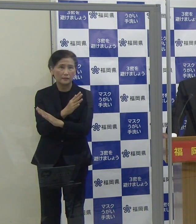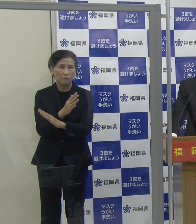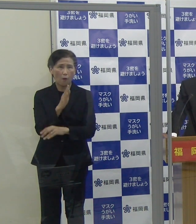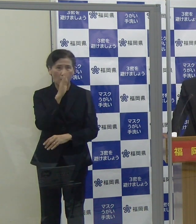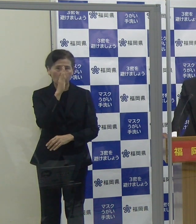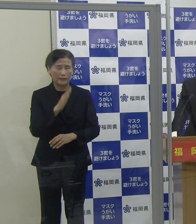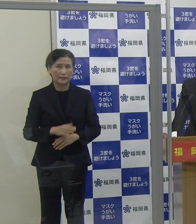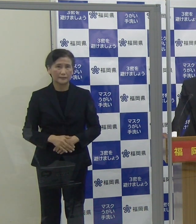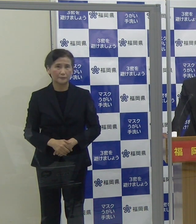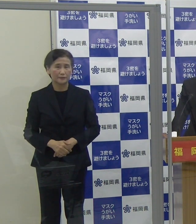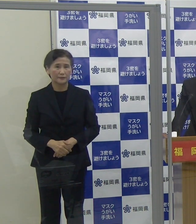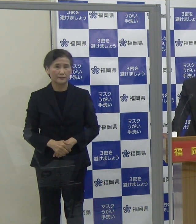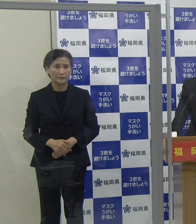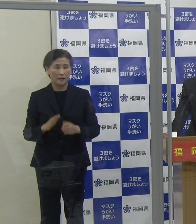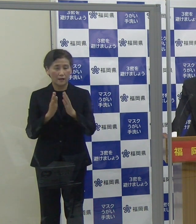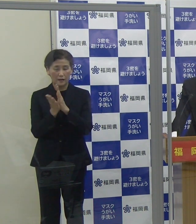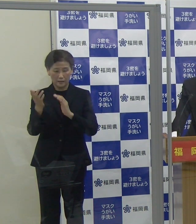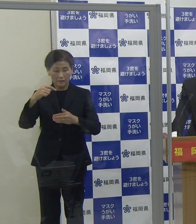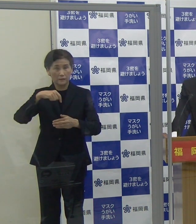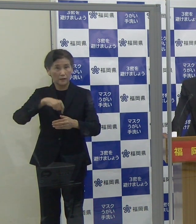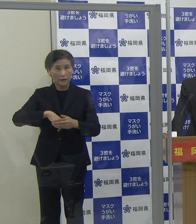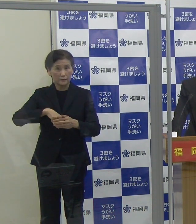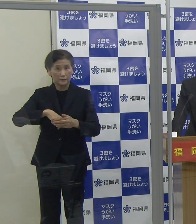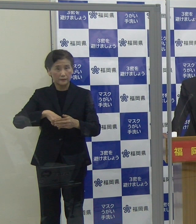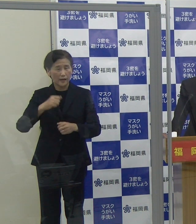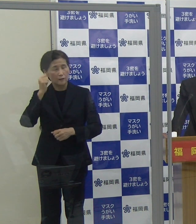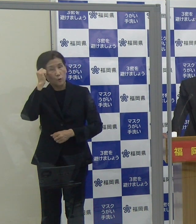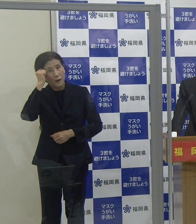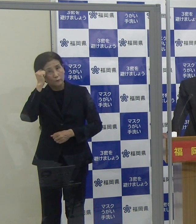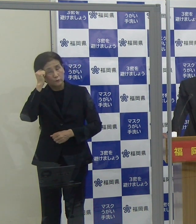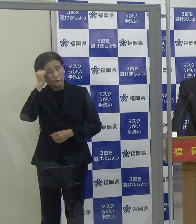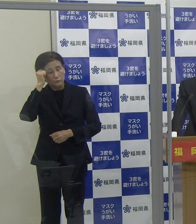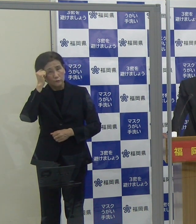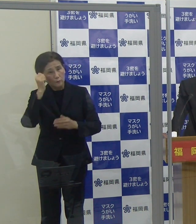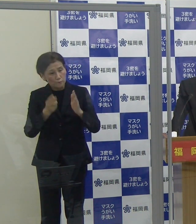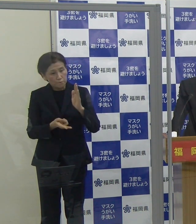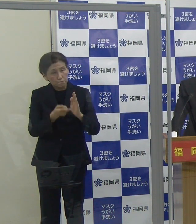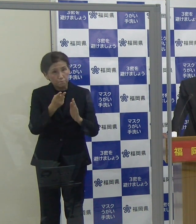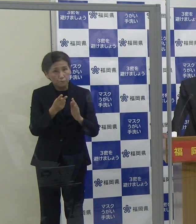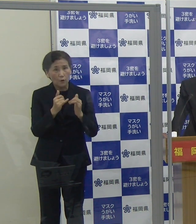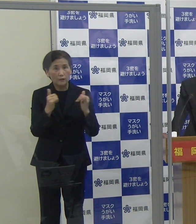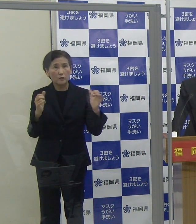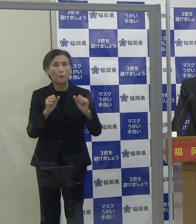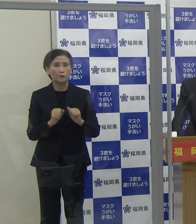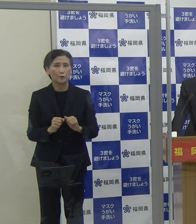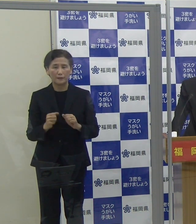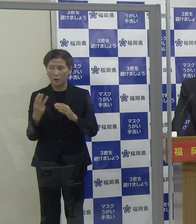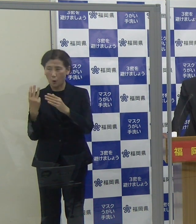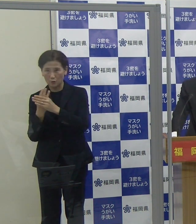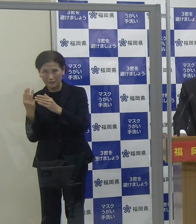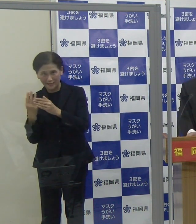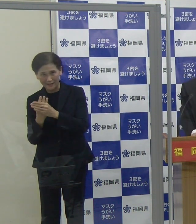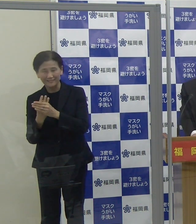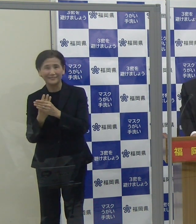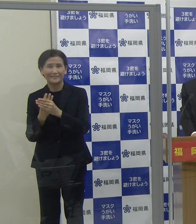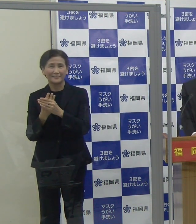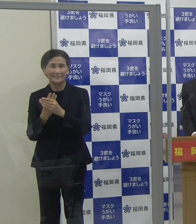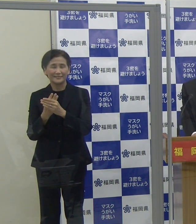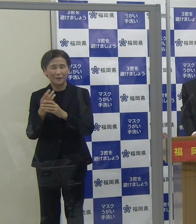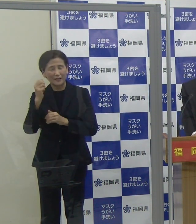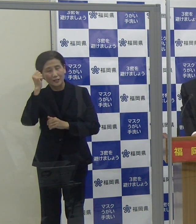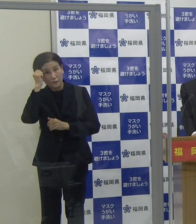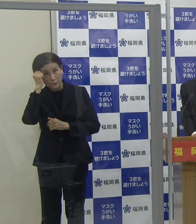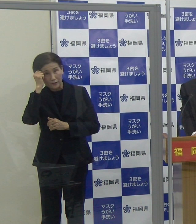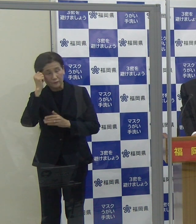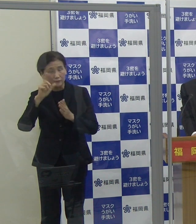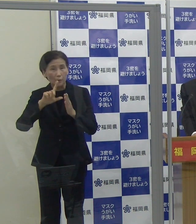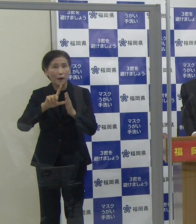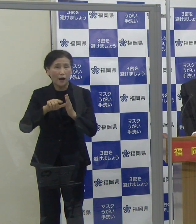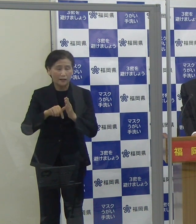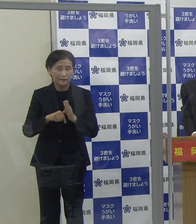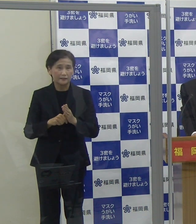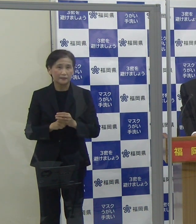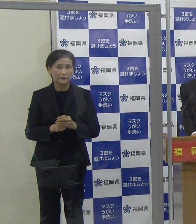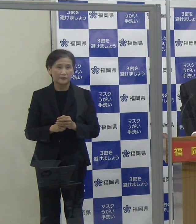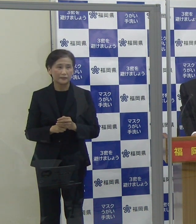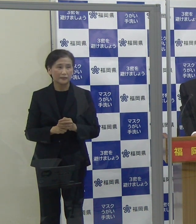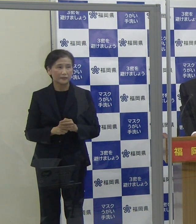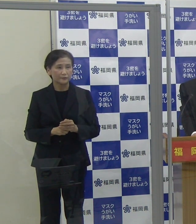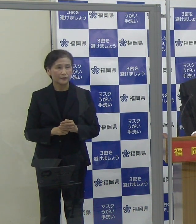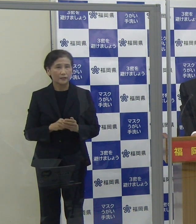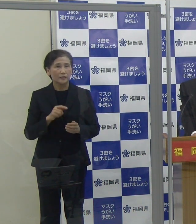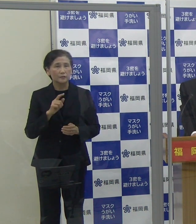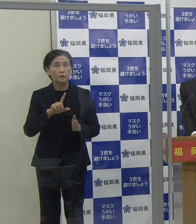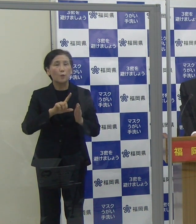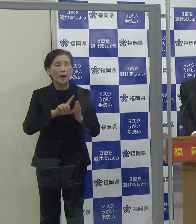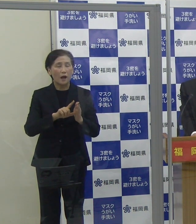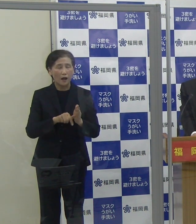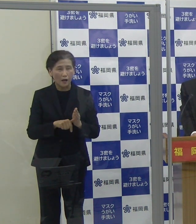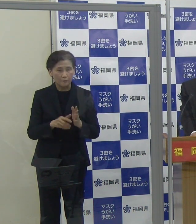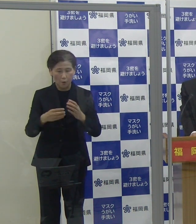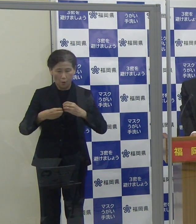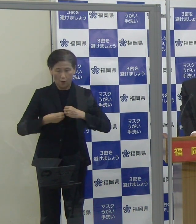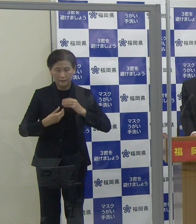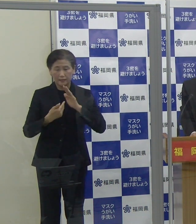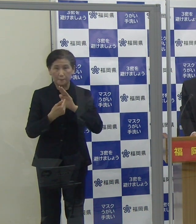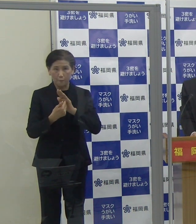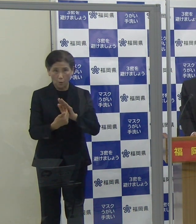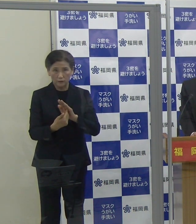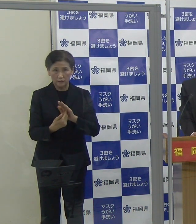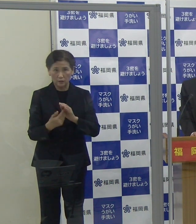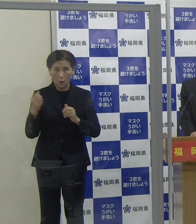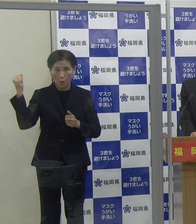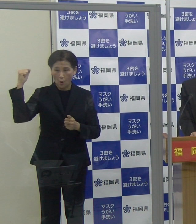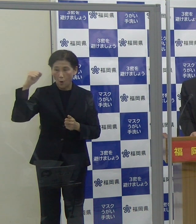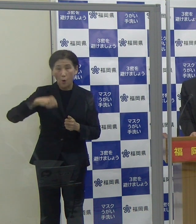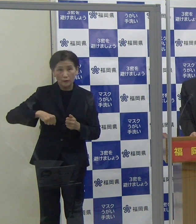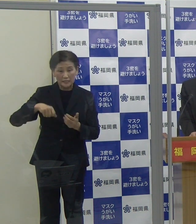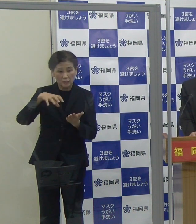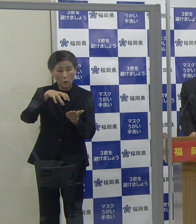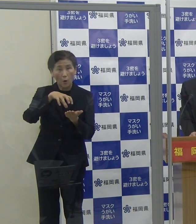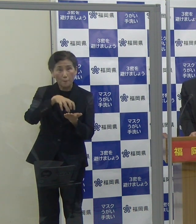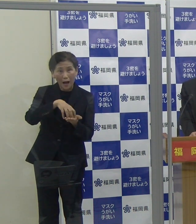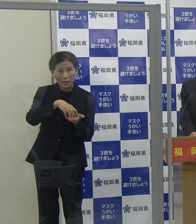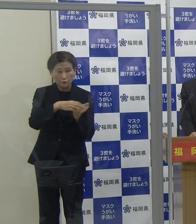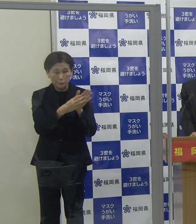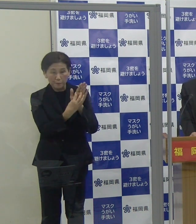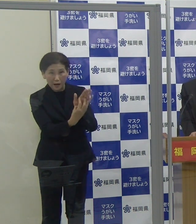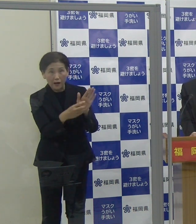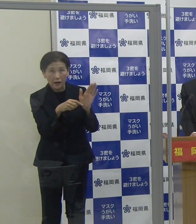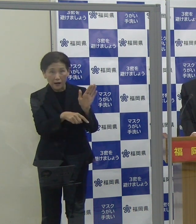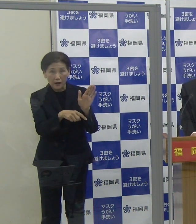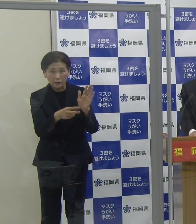それから、温泉など、県内で宿泊をされる場合もあると思いますが、そういった場合も、感染防止認証マークを表示してあるホテルや旅館など、